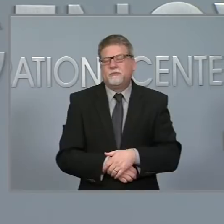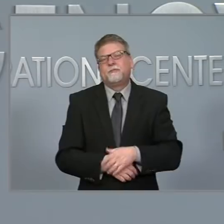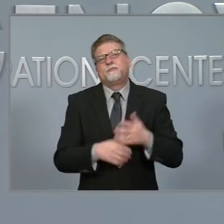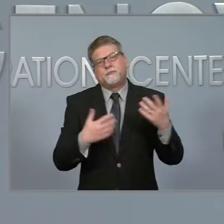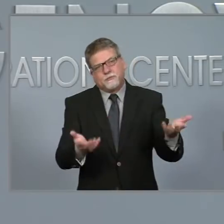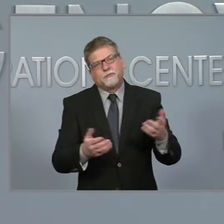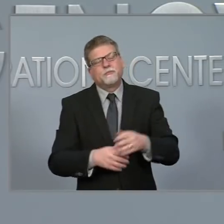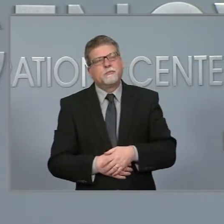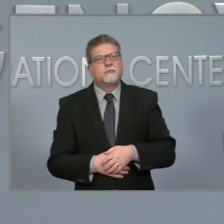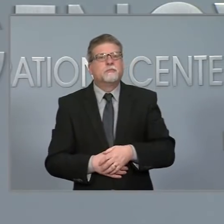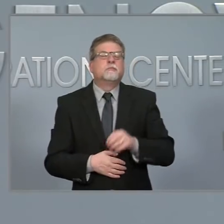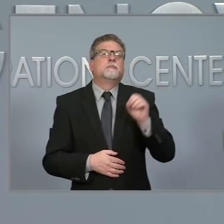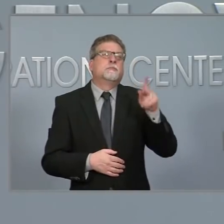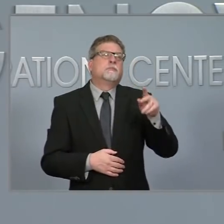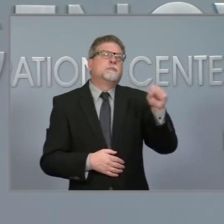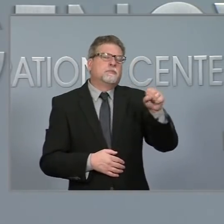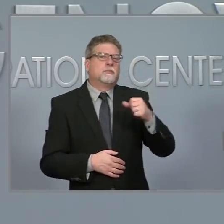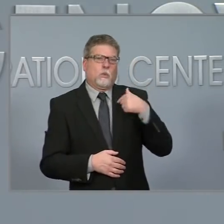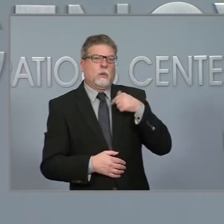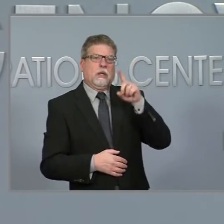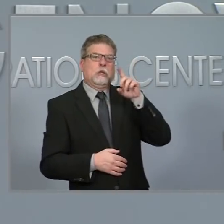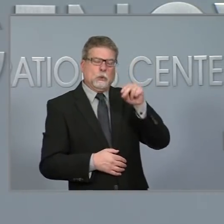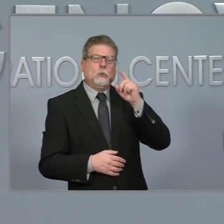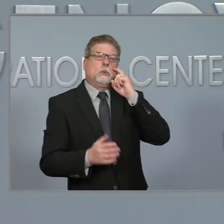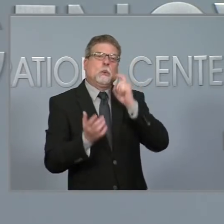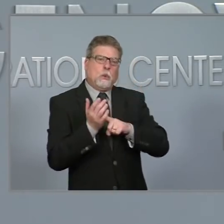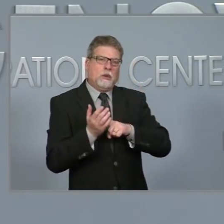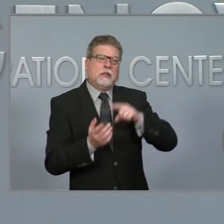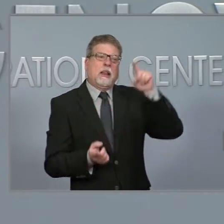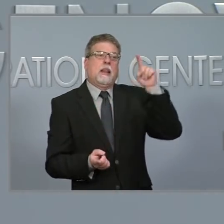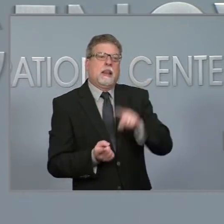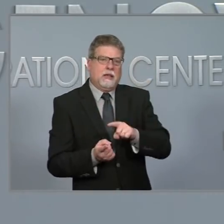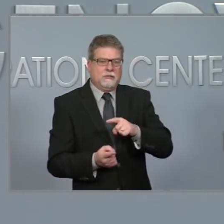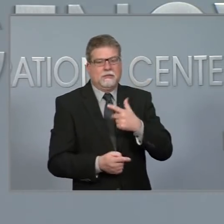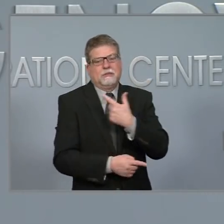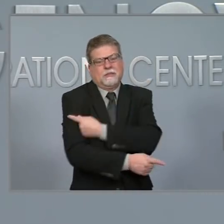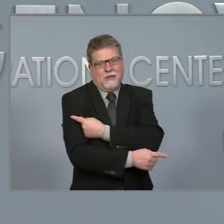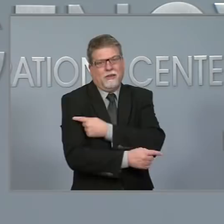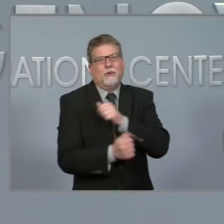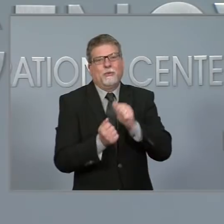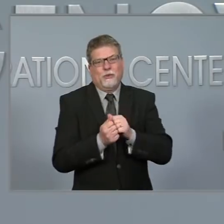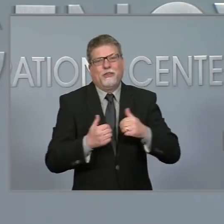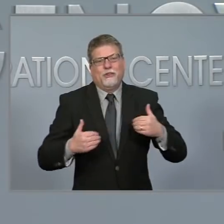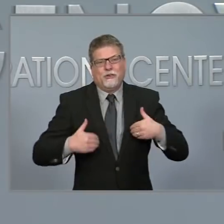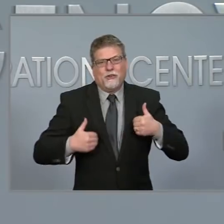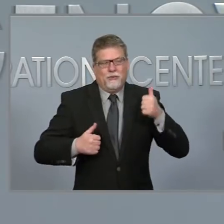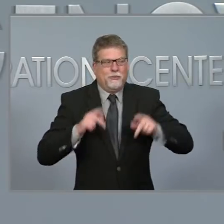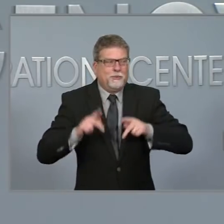para los mayores de cinco cree que no está llegando